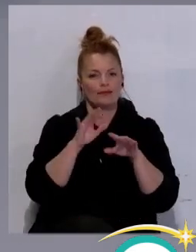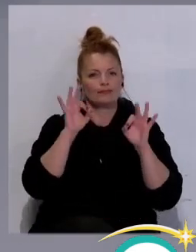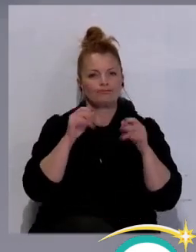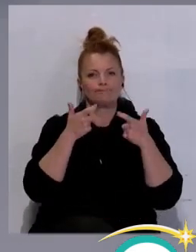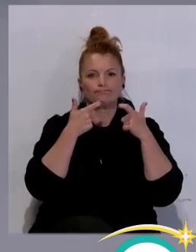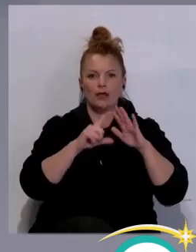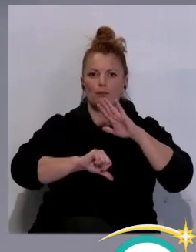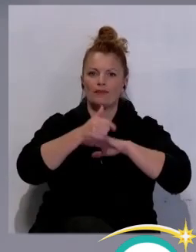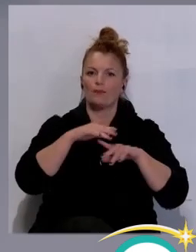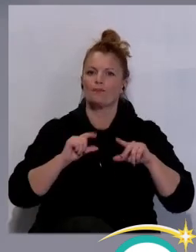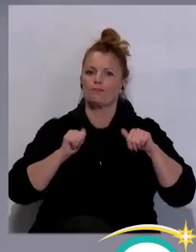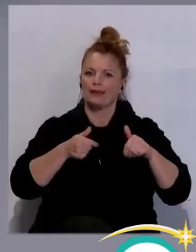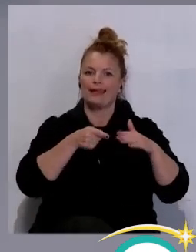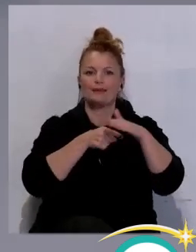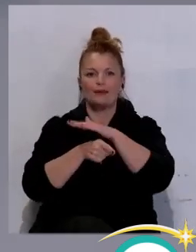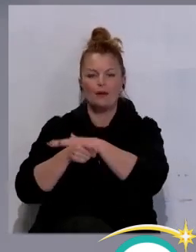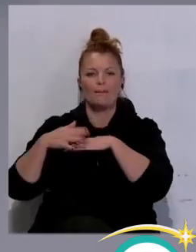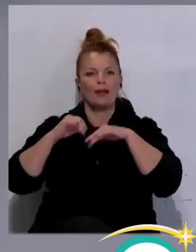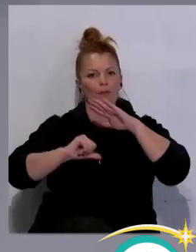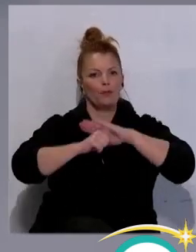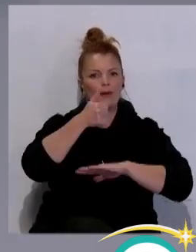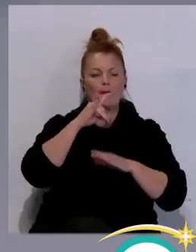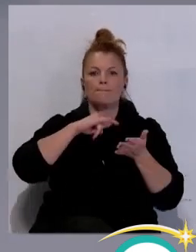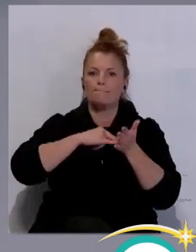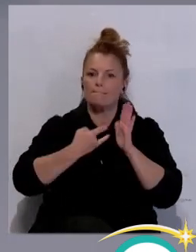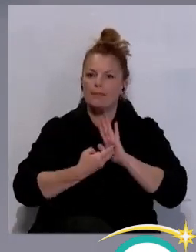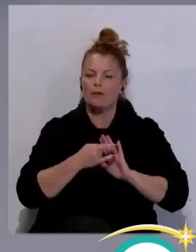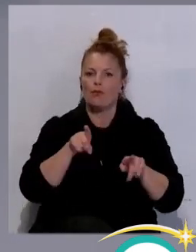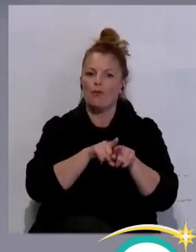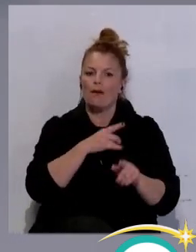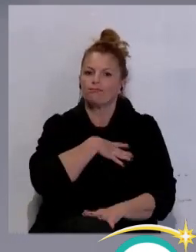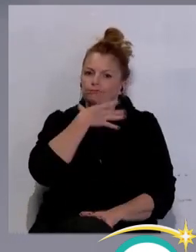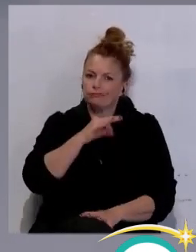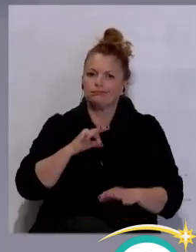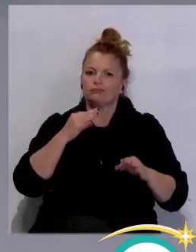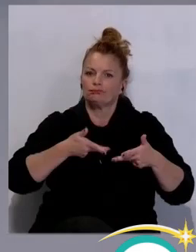el inicio de la tramita para aprobar el plan que hará posible la construcción de los nuevos pisos